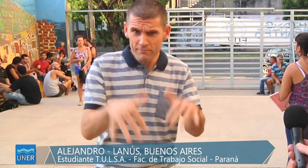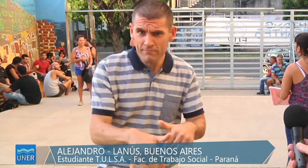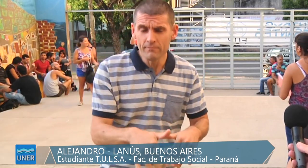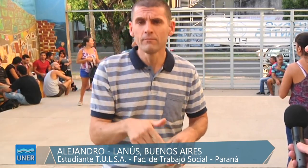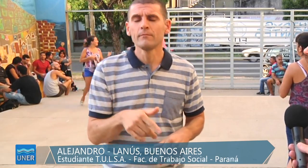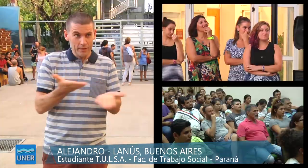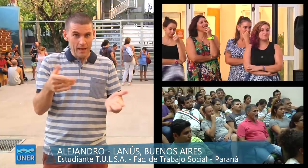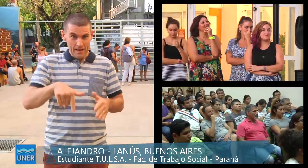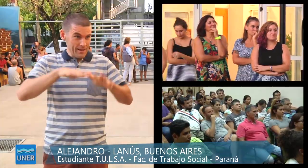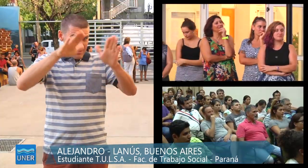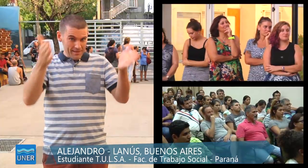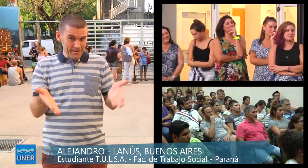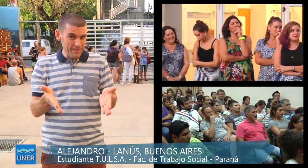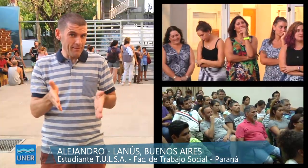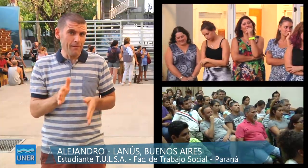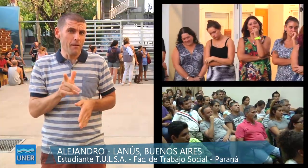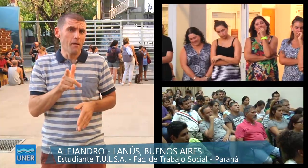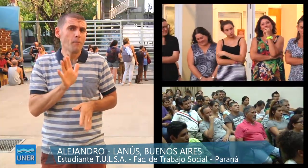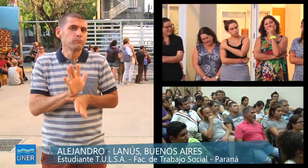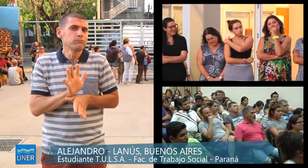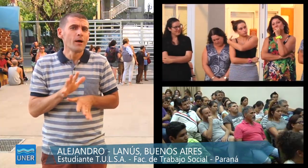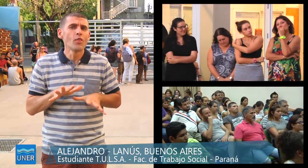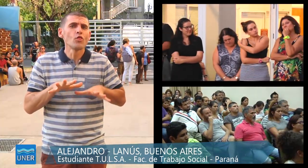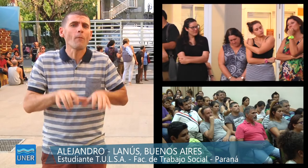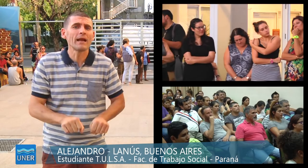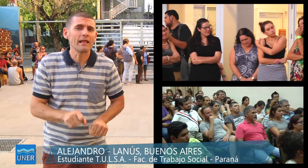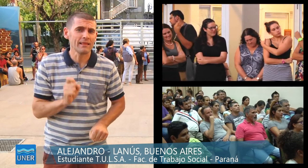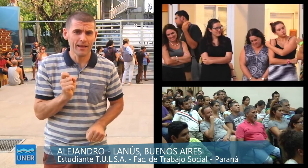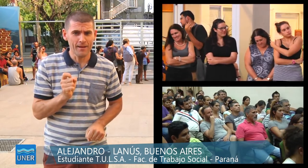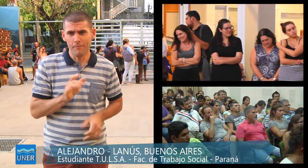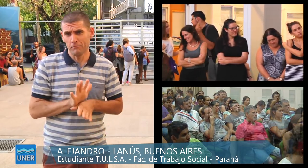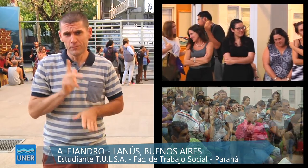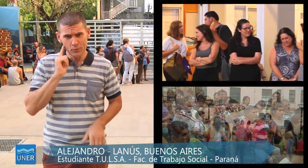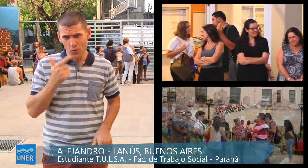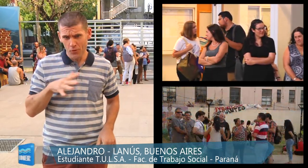llegado a la Universidad, este espacio es como tomado por los sordos, siento que esta